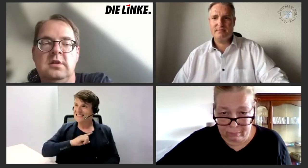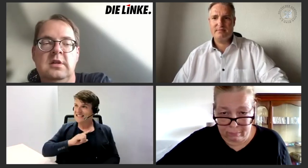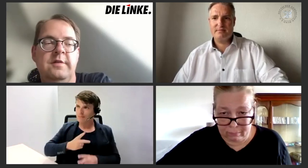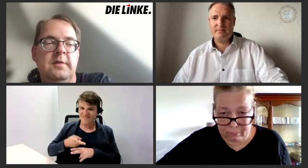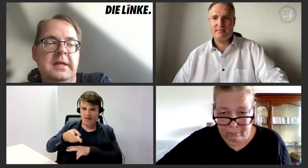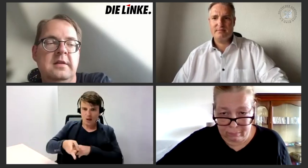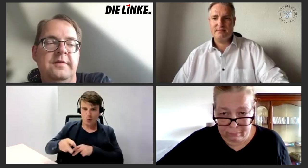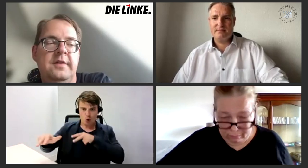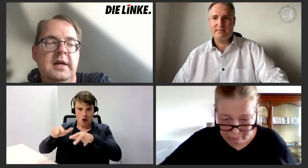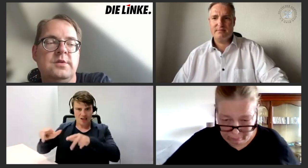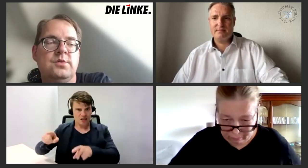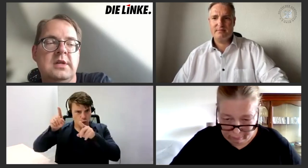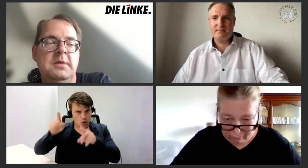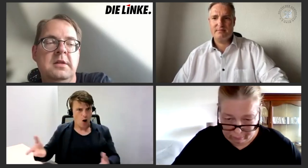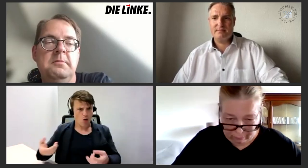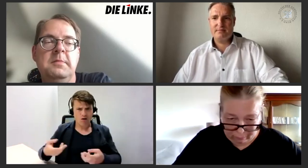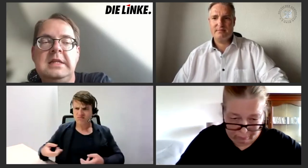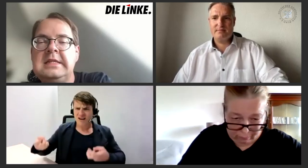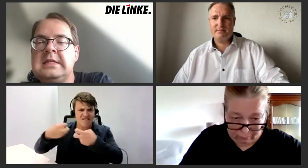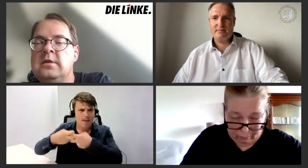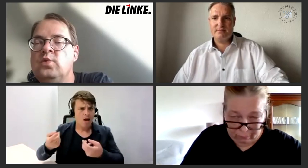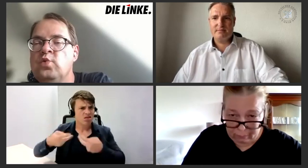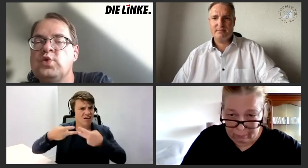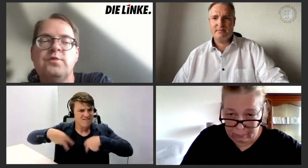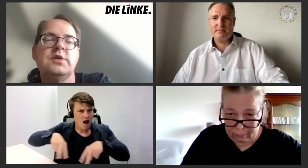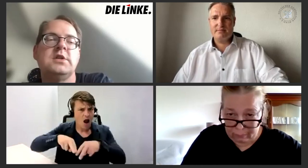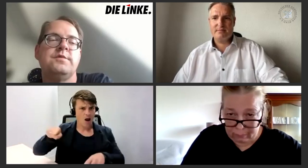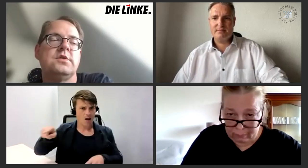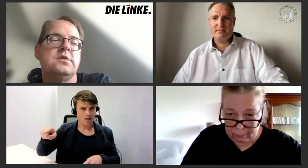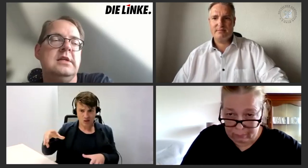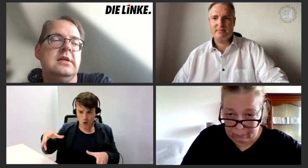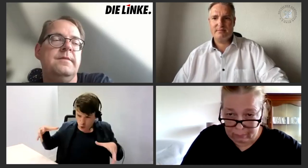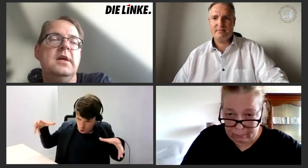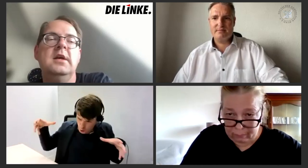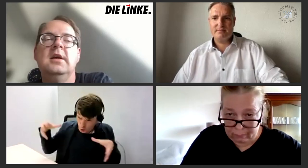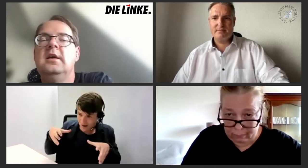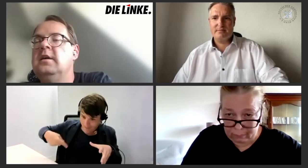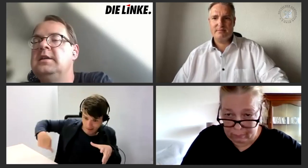Selbstvertretungsorganisationen, die Verbände, Vereine zusammen mit diesen, nur so wird es funktionieren.